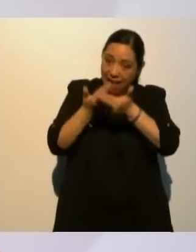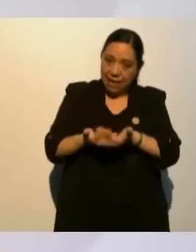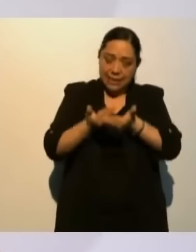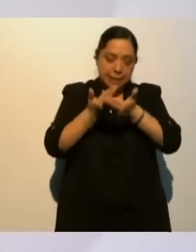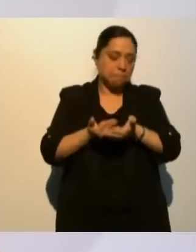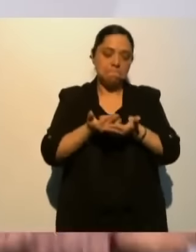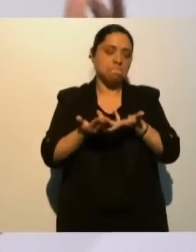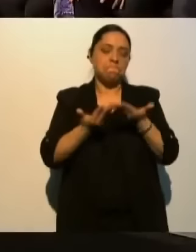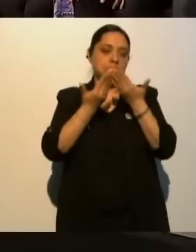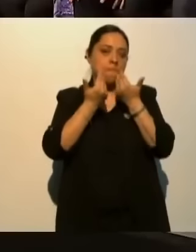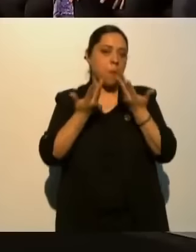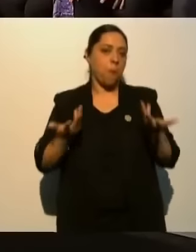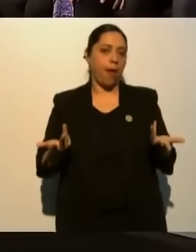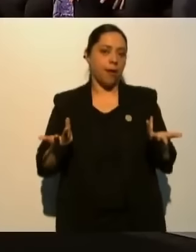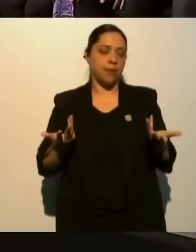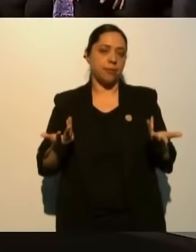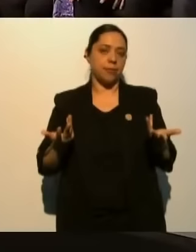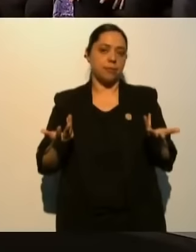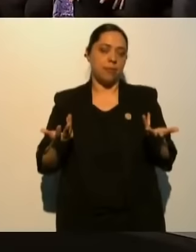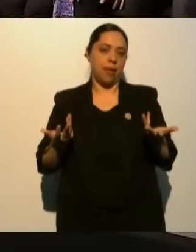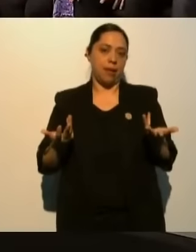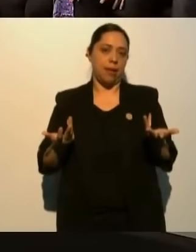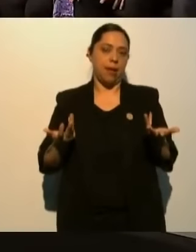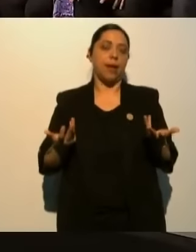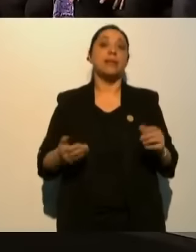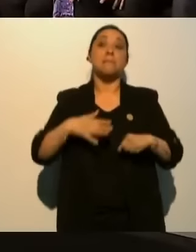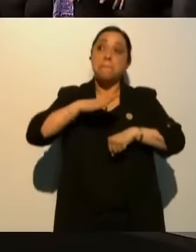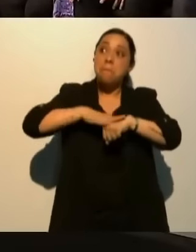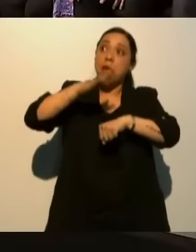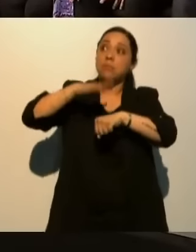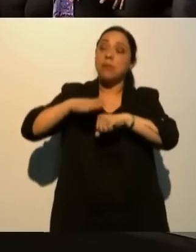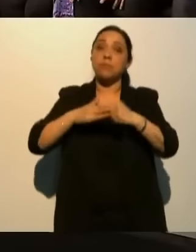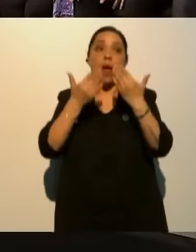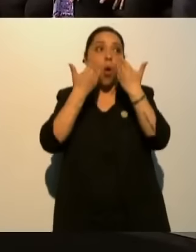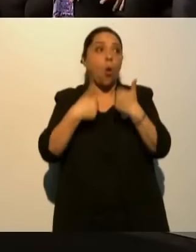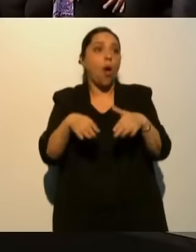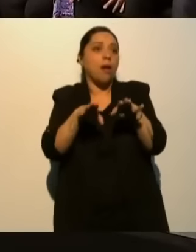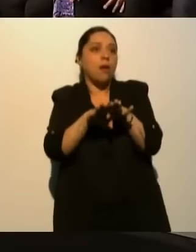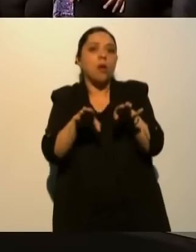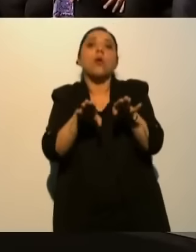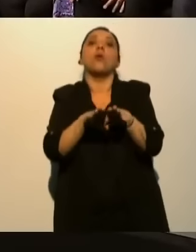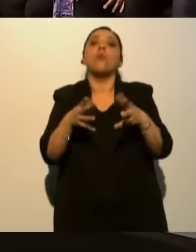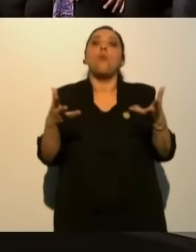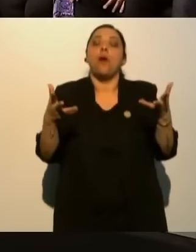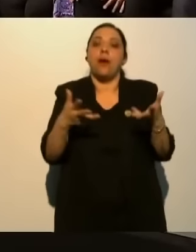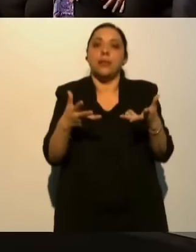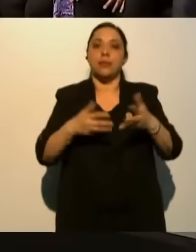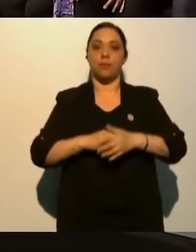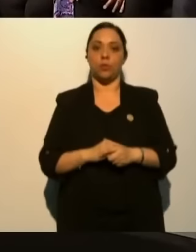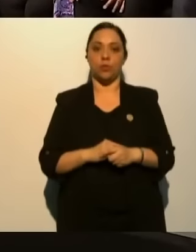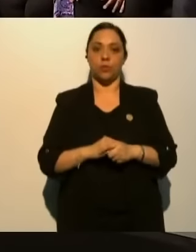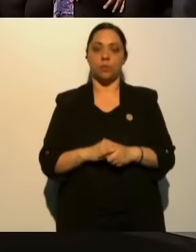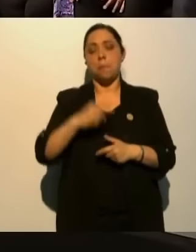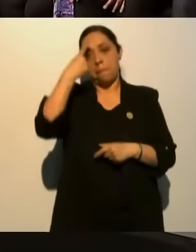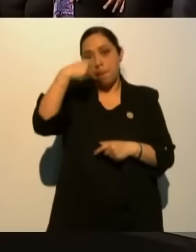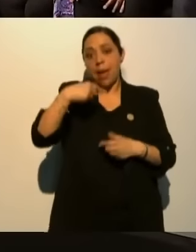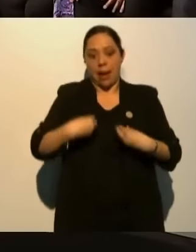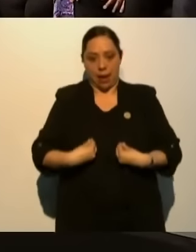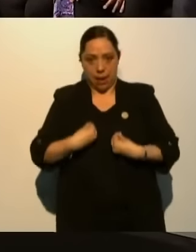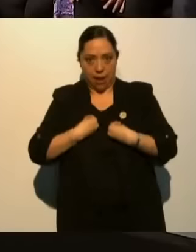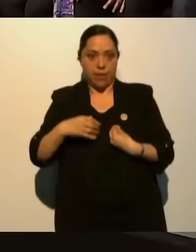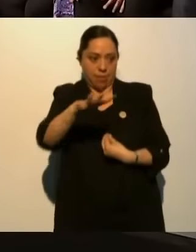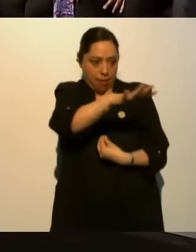tenemos muchísimos más recursos para poder mejorar las condiciones de vida de los habitantes de sus